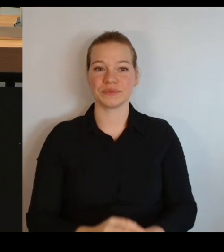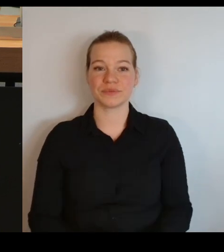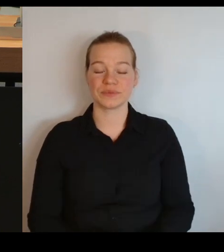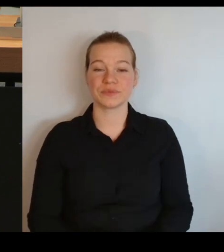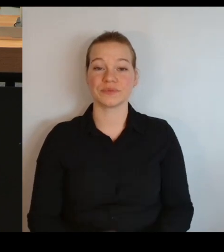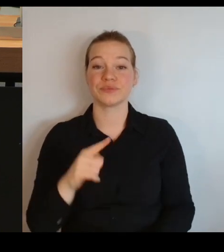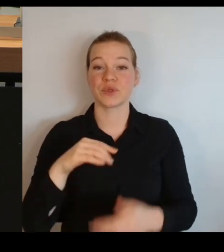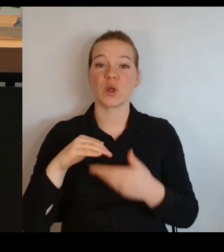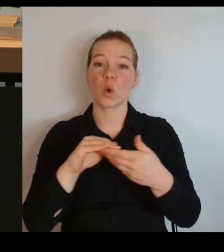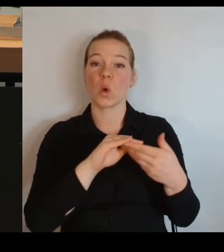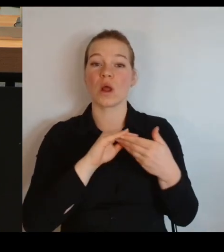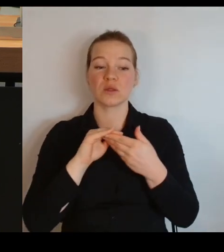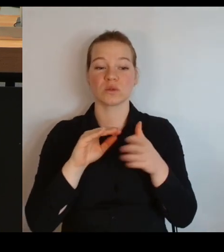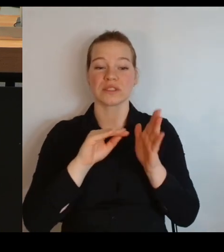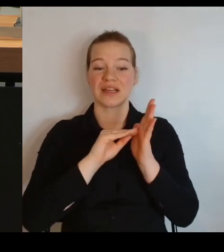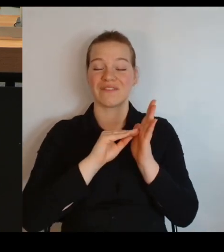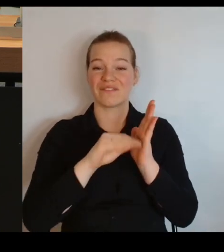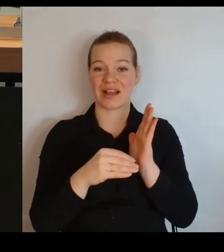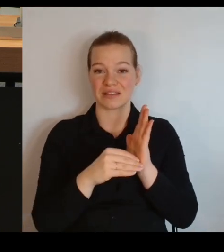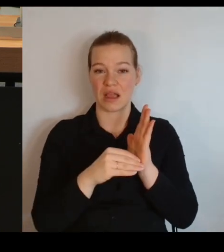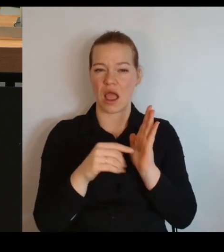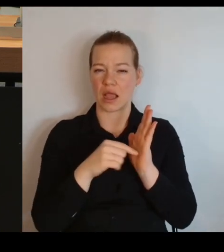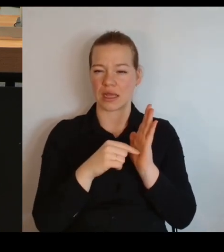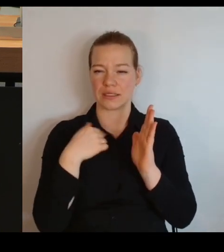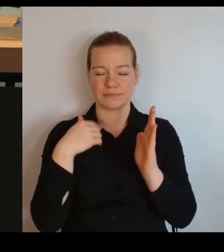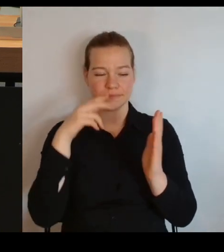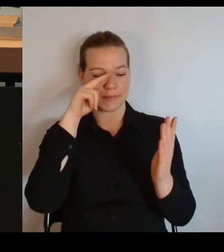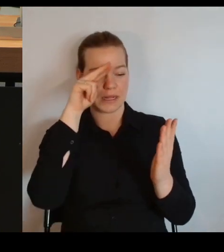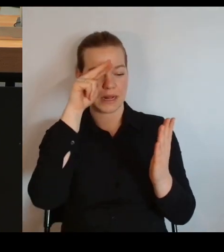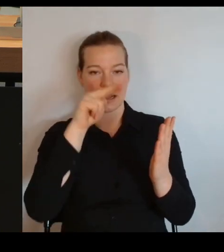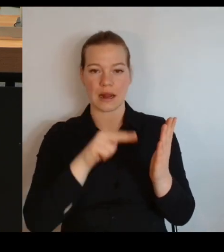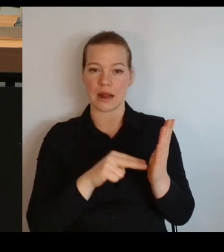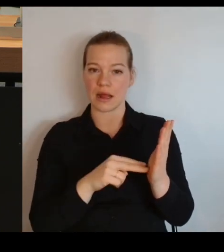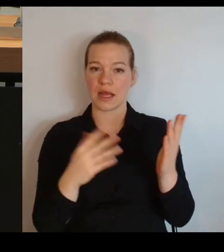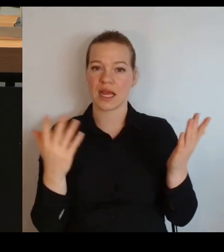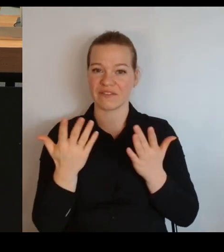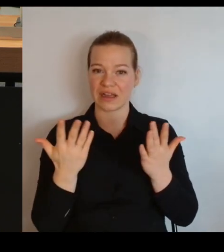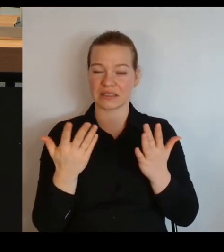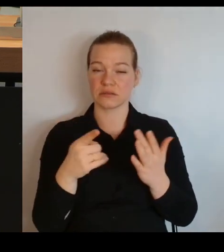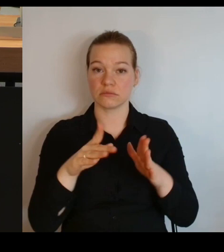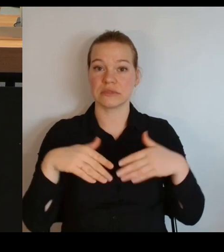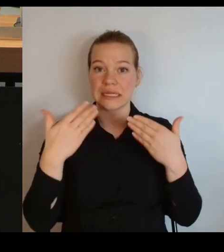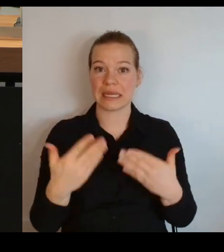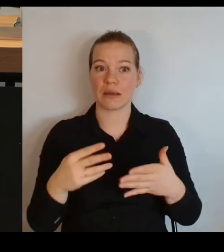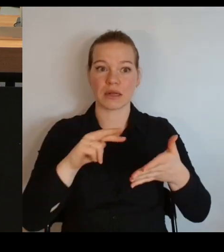besteht, dass man den Auftrag der Wasserbetriebe be ich zitiere für ein vollumfängliches Wassermanagement in